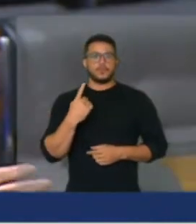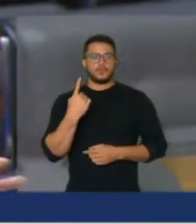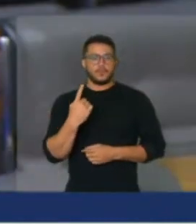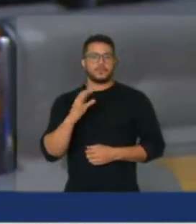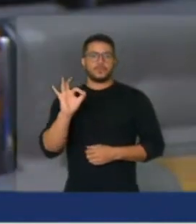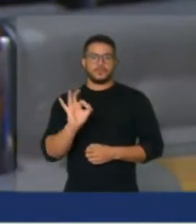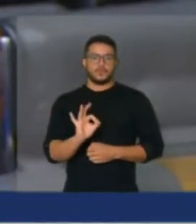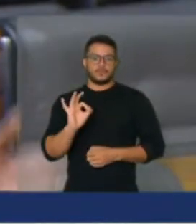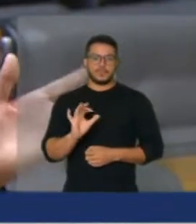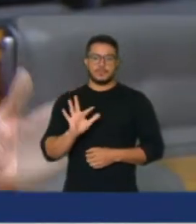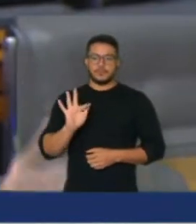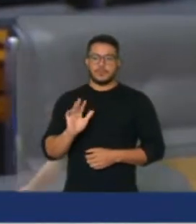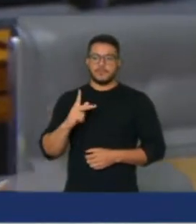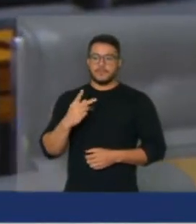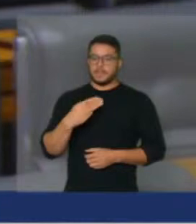TER PARTICIPADO DA COMISSÃO ESPECIAL PARA CONSTRUIR HOJE A